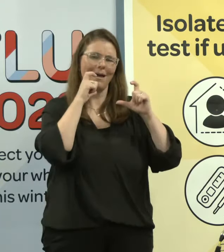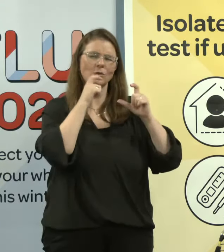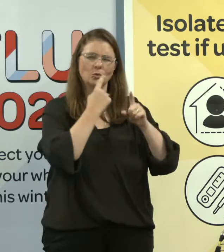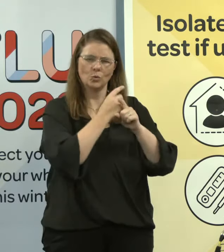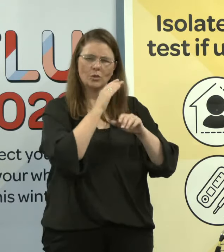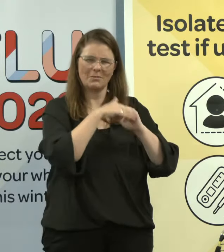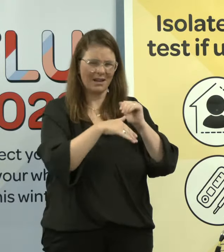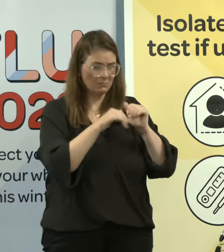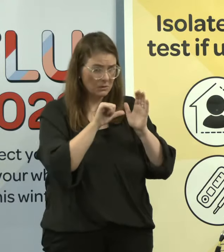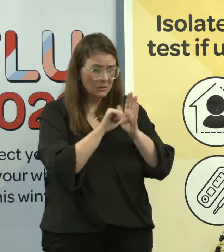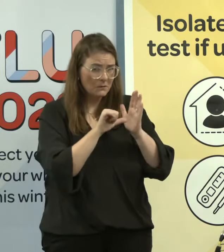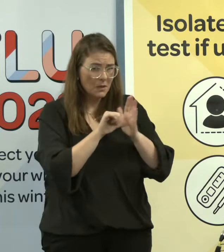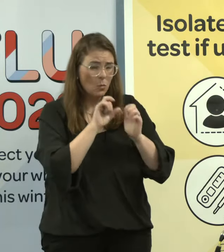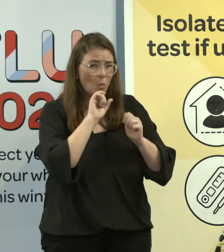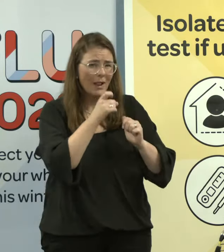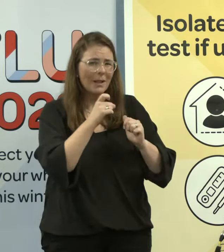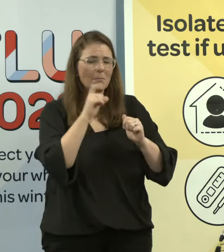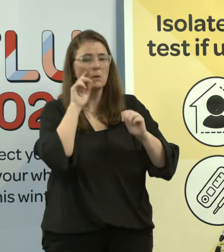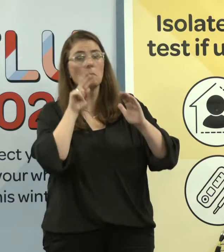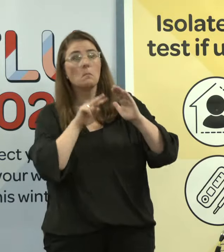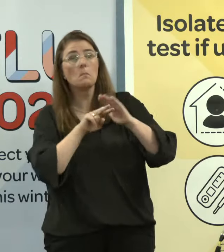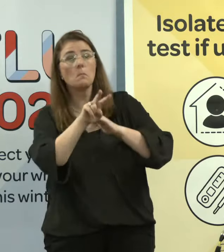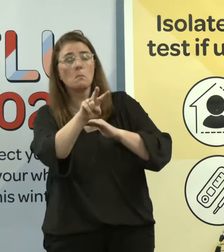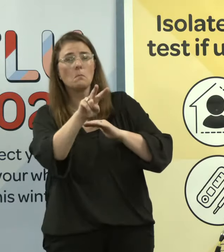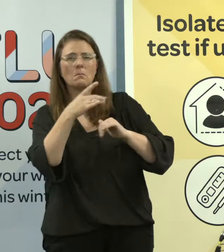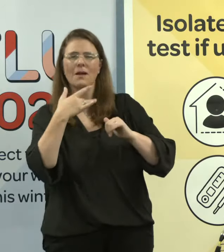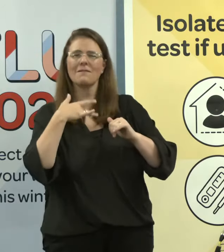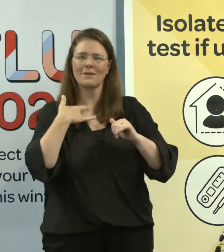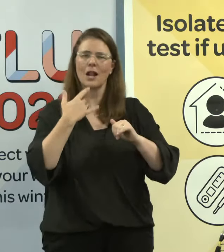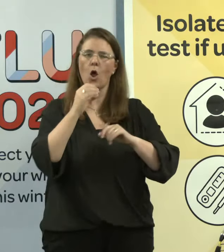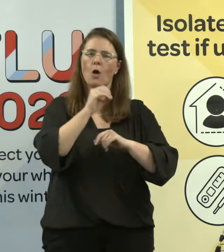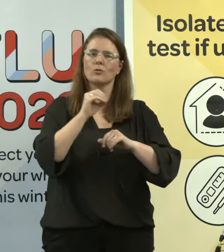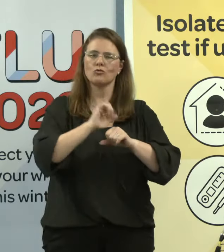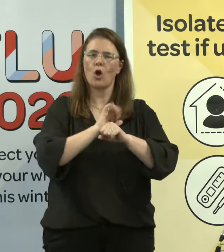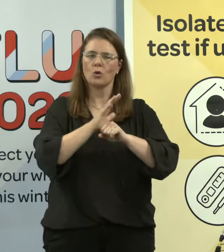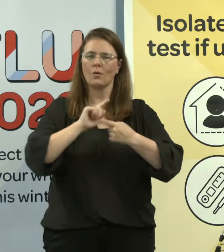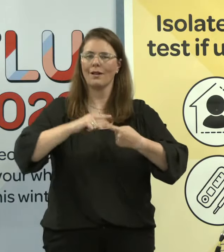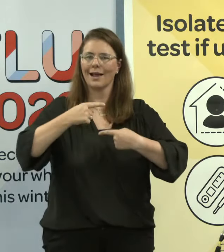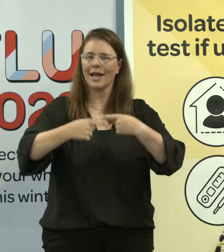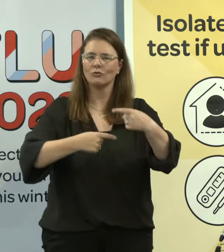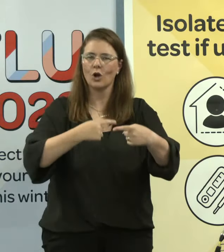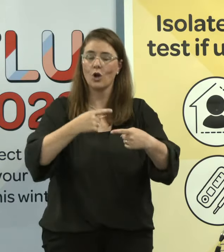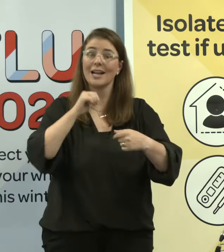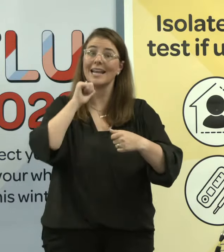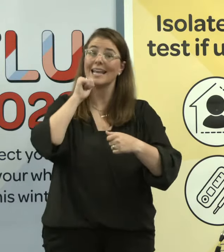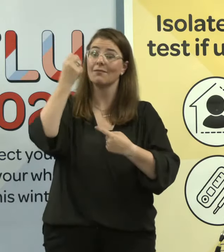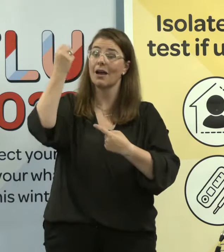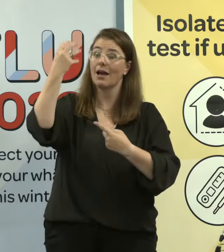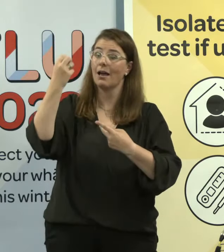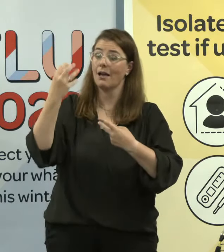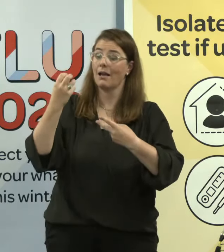waiho hei taunakitanga mo te kopare engari he iti ake te whakaritenga. I whakahuahia e koe i roto i